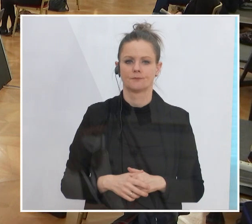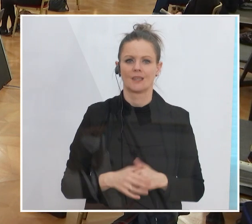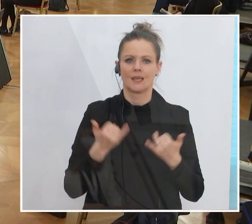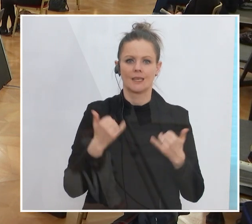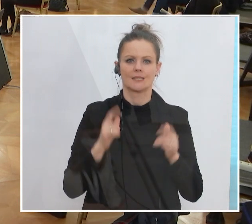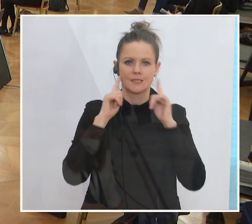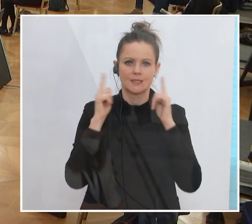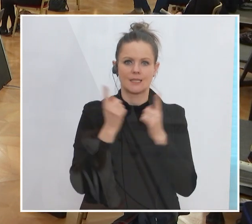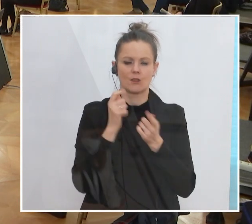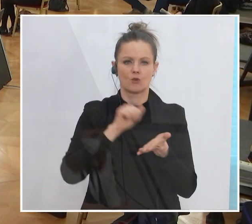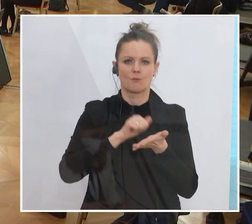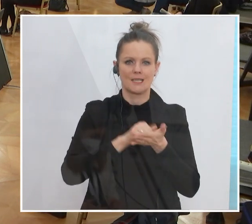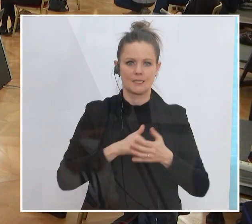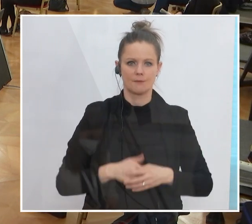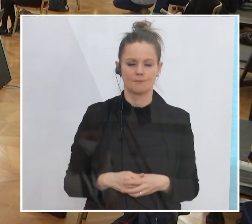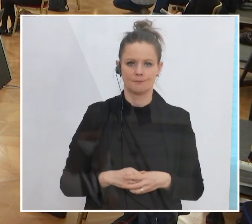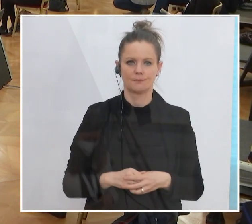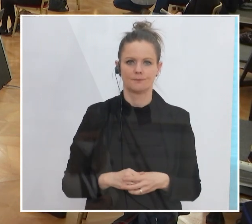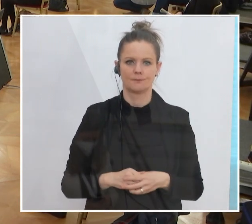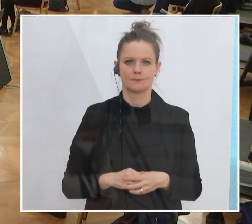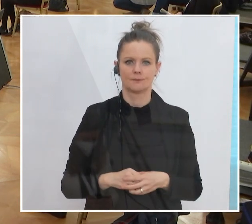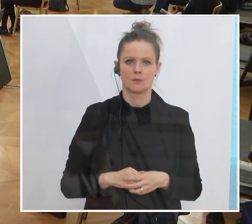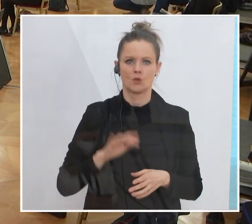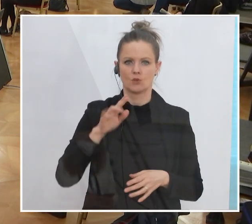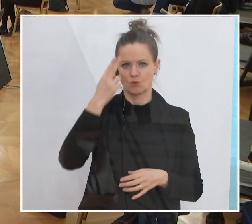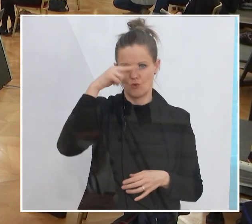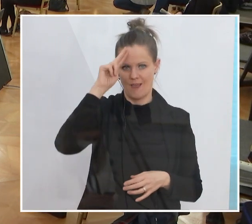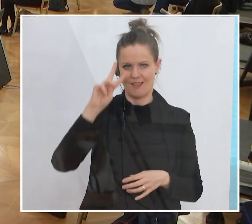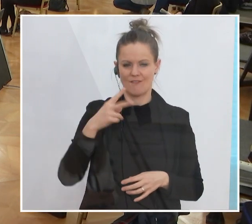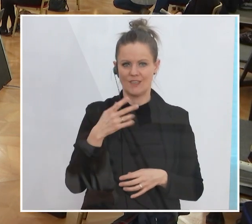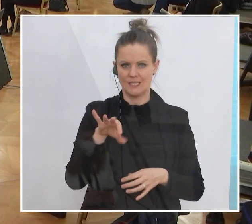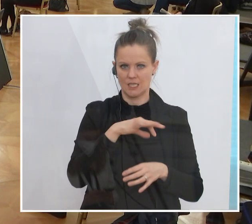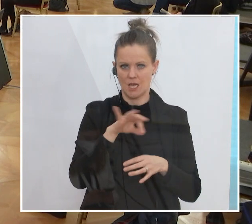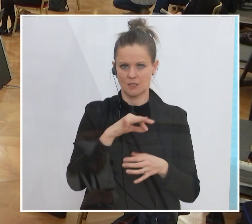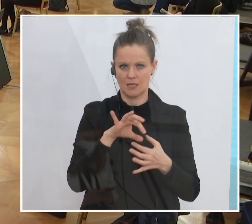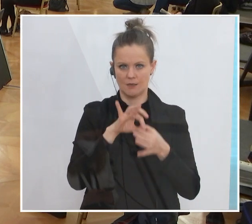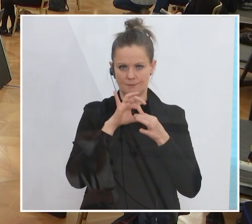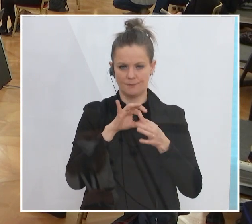Ich habe bitte an den Herrn Vizekanzler die Frage zu der Novelle des Epidemiegesetzes.